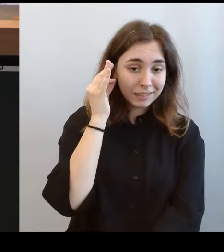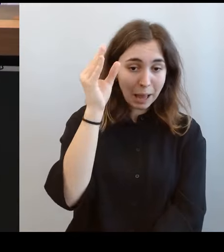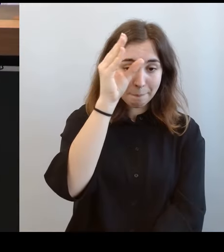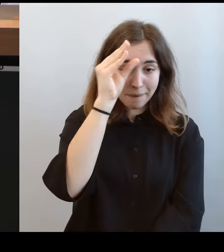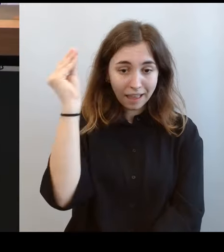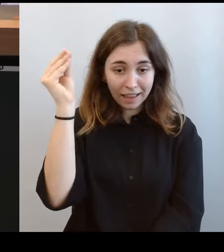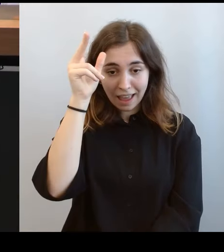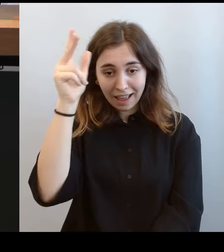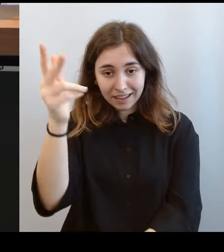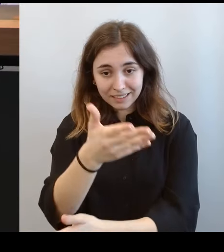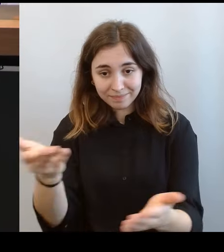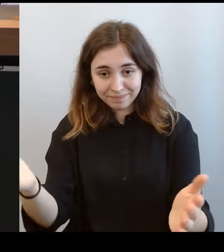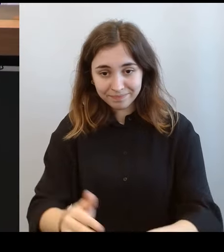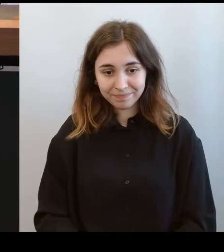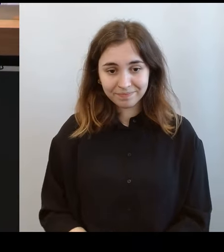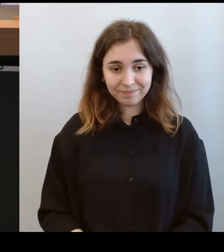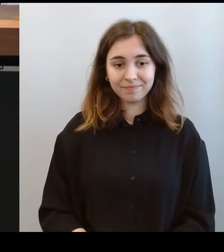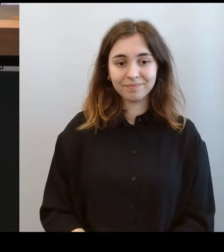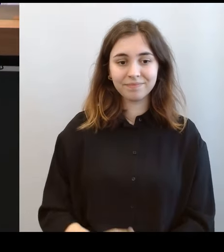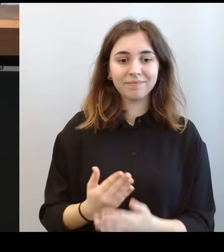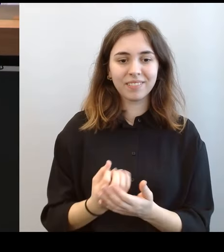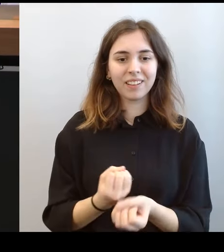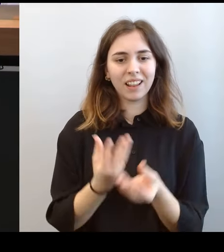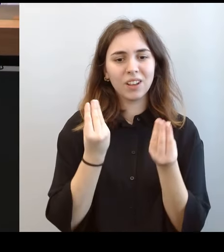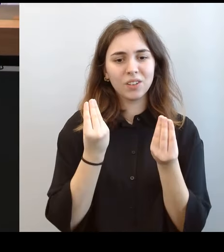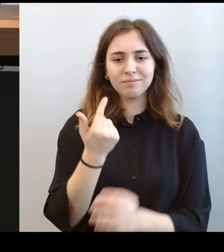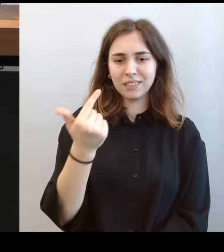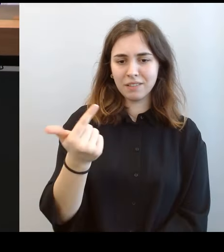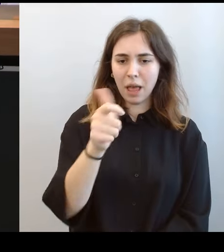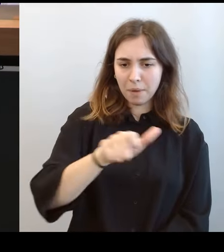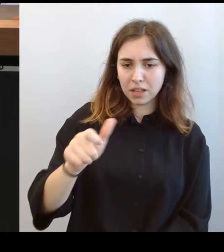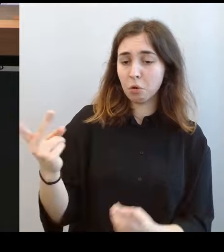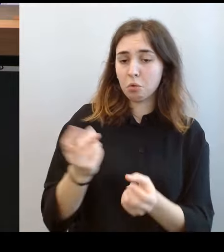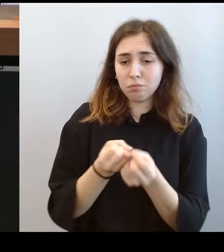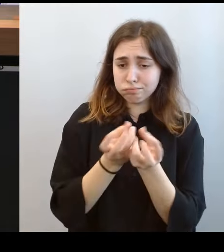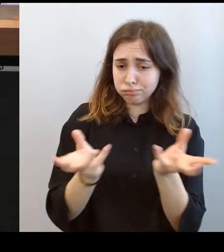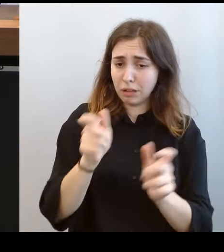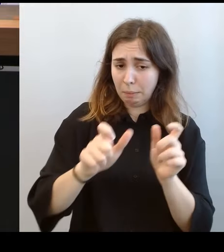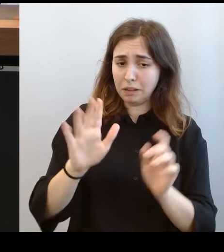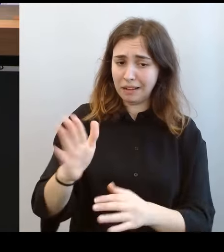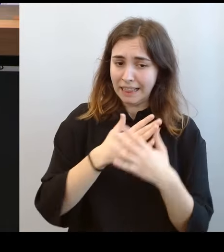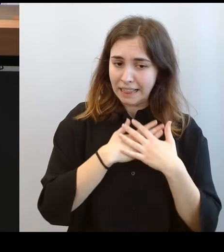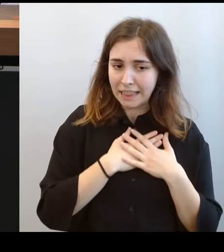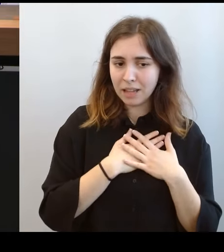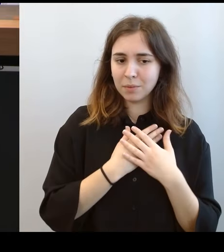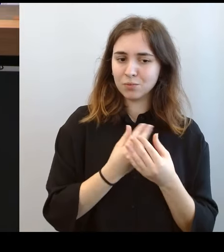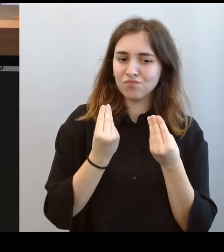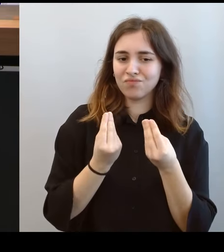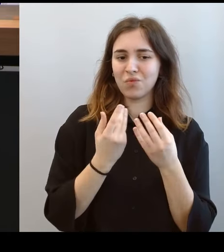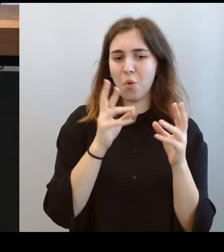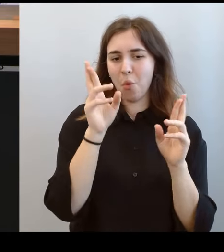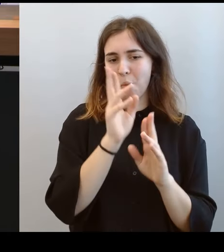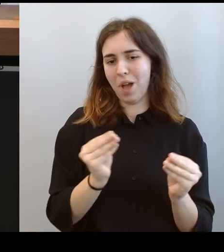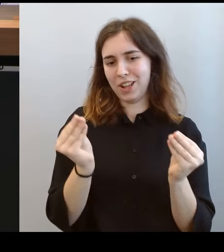Liebe zwischen zwei oder auch mehr Menschen, und entsprechend sollte dies auch nicht Gegenstand öffentlicher Debatten sein.